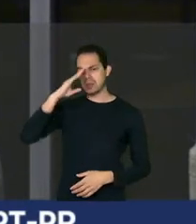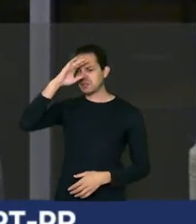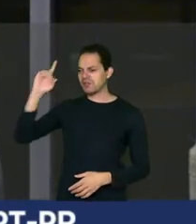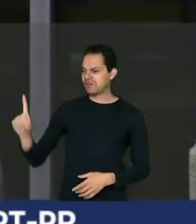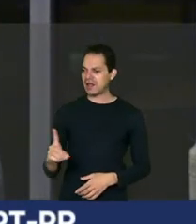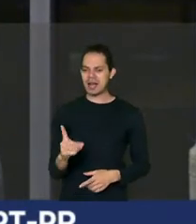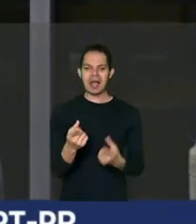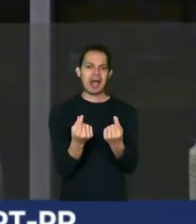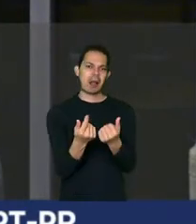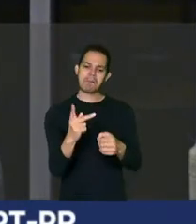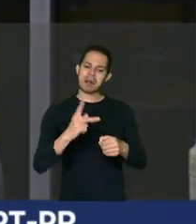BOLSONARO DIZER QUE NÃO PODE MEXER NO PREÇO DA PETROBRAS.